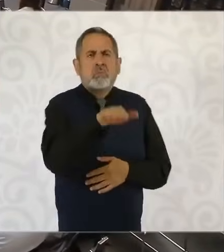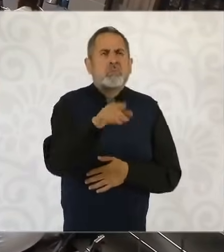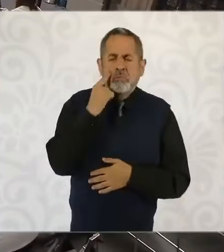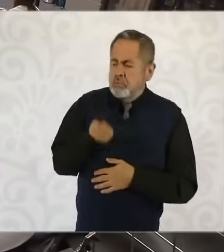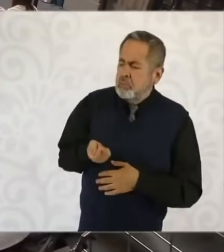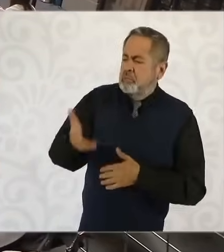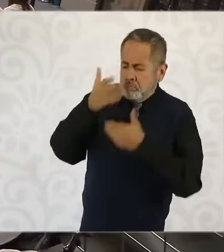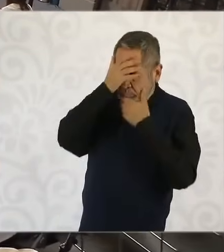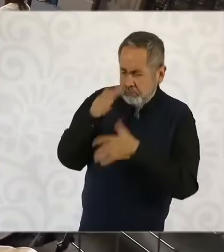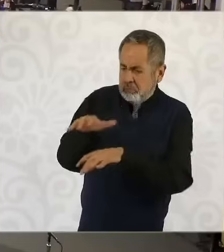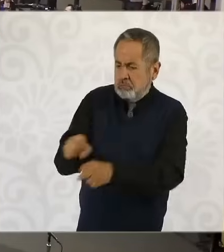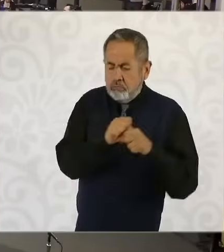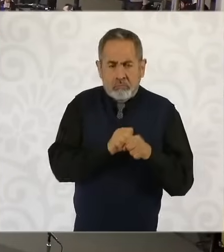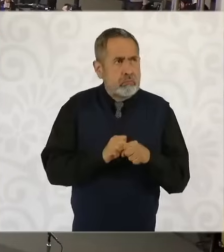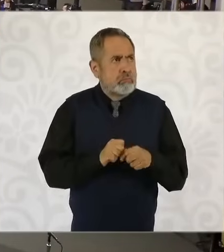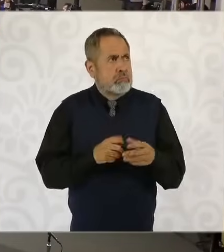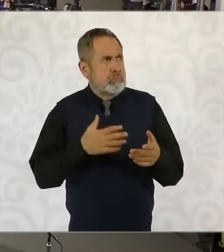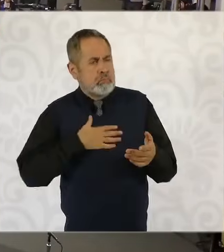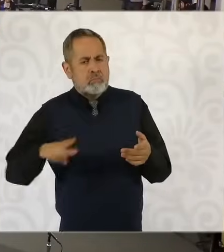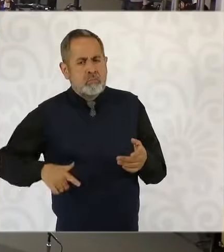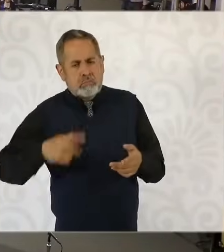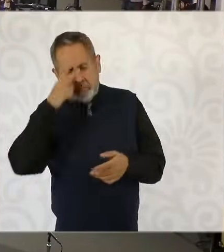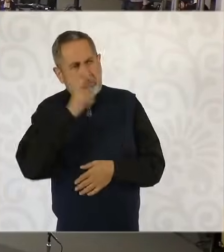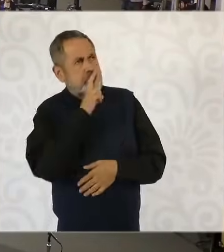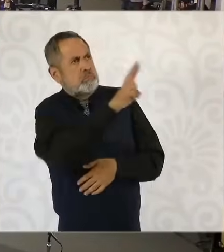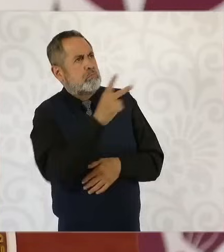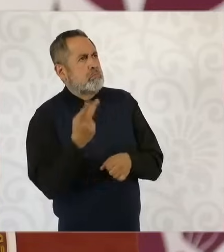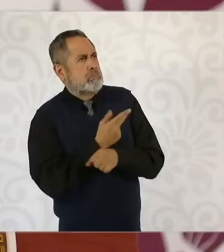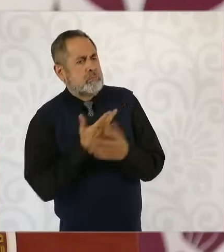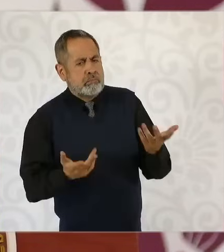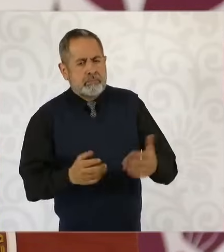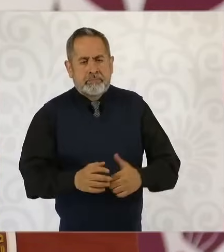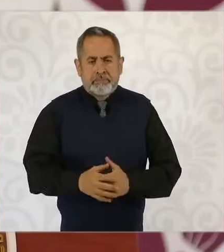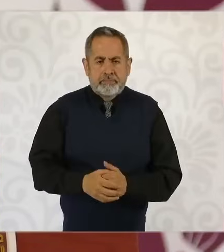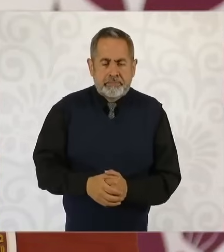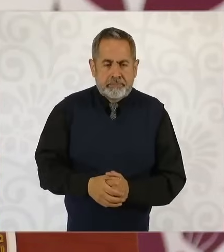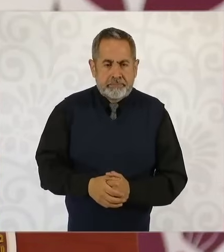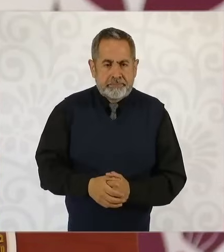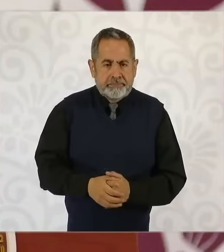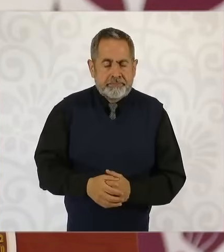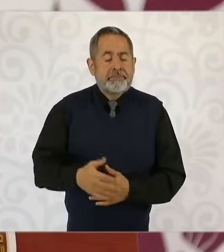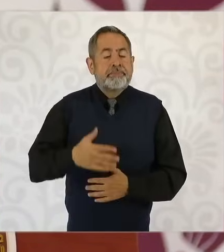¿cómo respondería el gobierno mexicano nuestro gobierno responde frente a lo que son los delitos